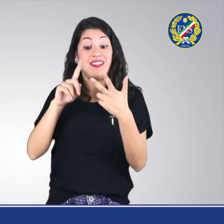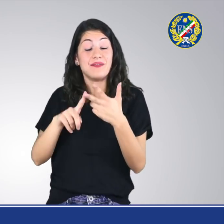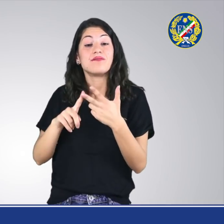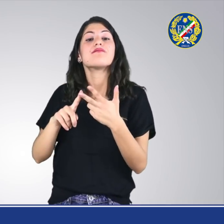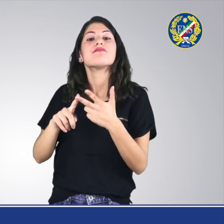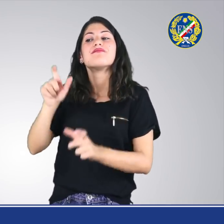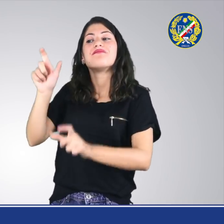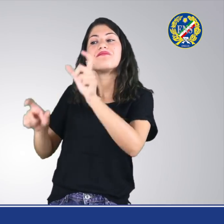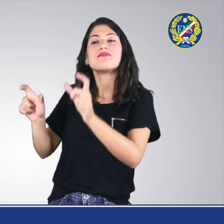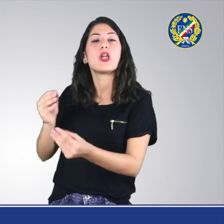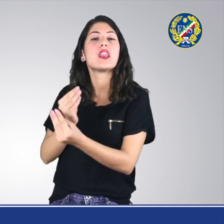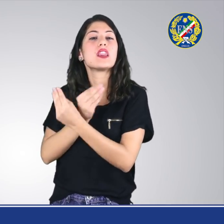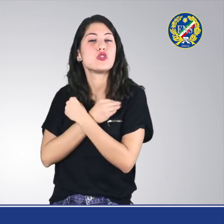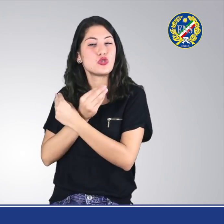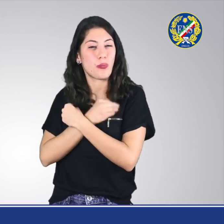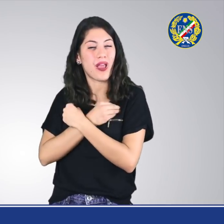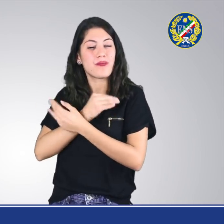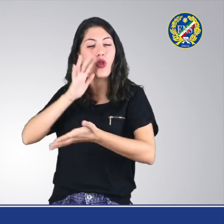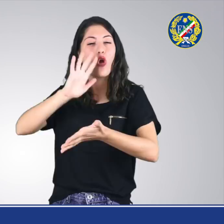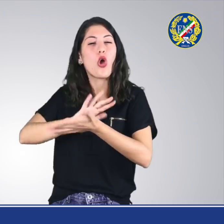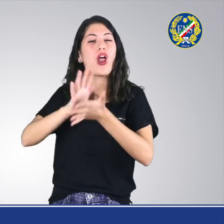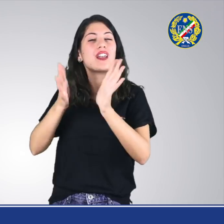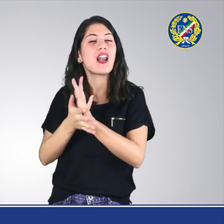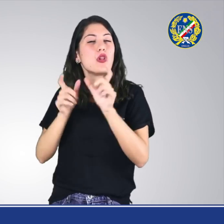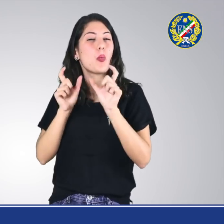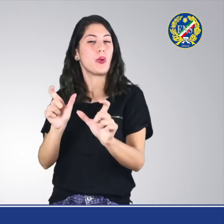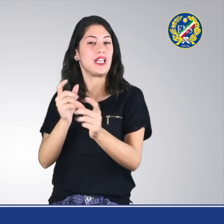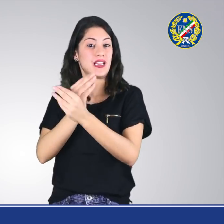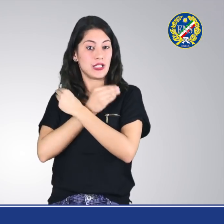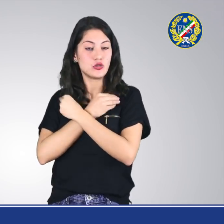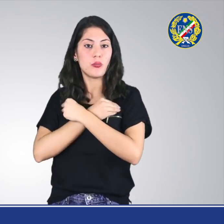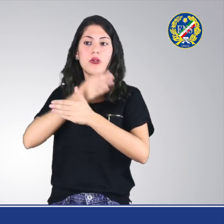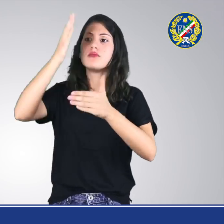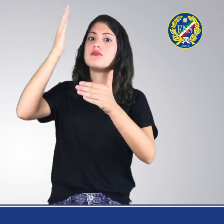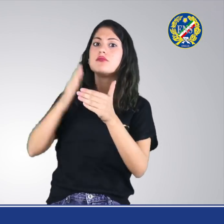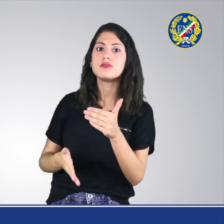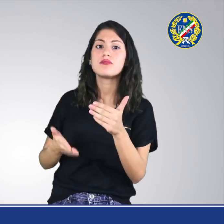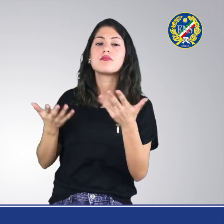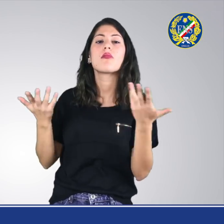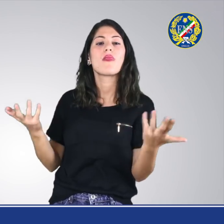3) A.Pe sociale anche per disoccupati dopo contratto a termine,